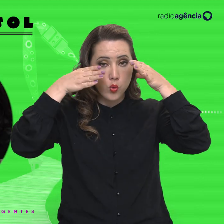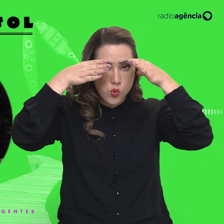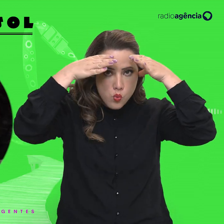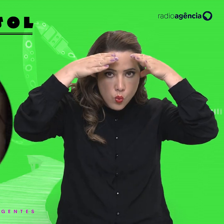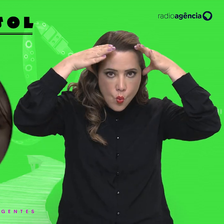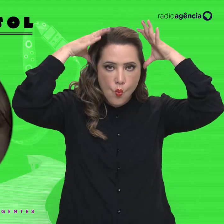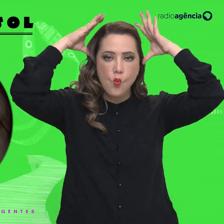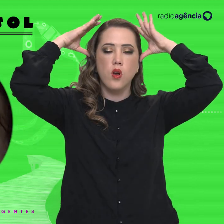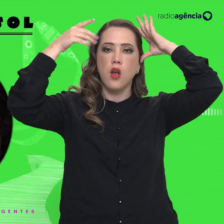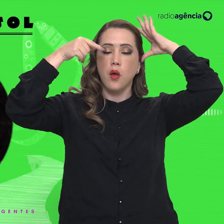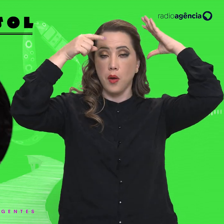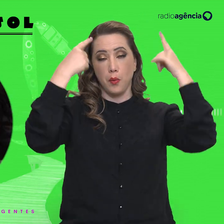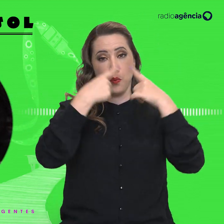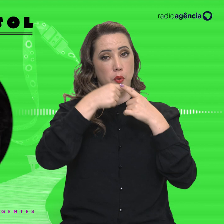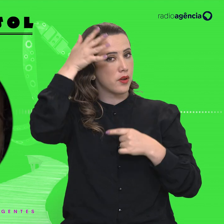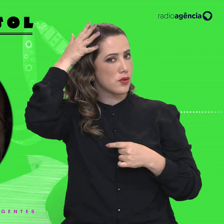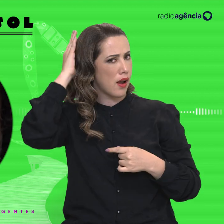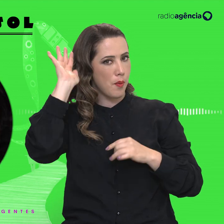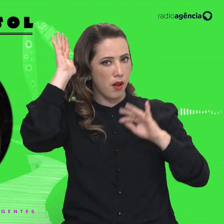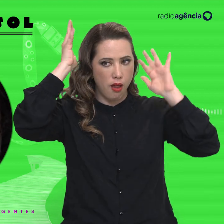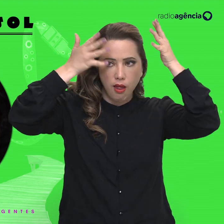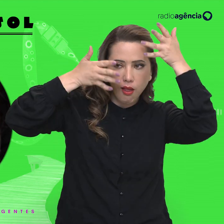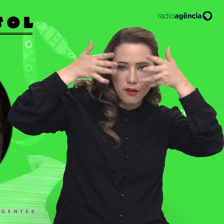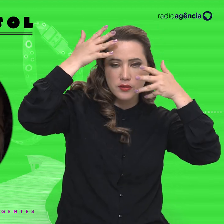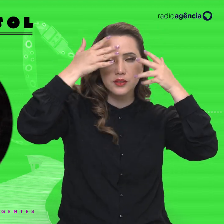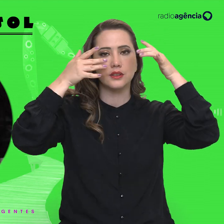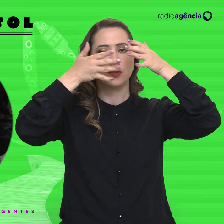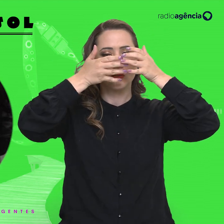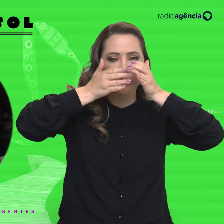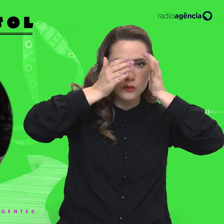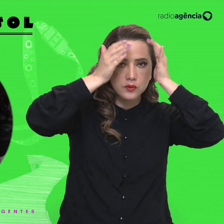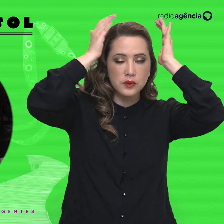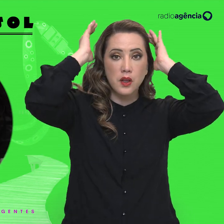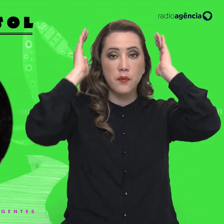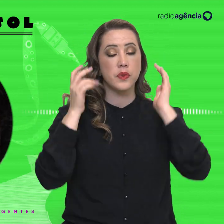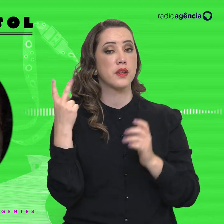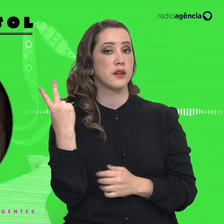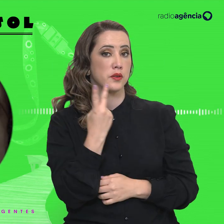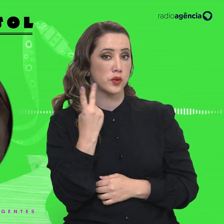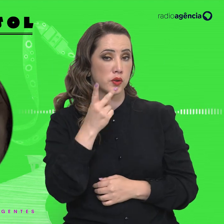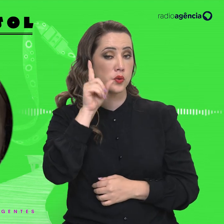que já estão meio crescidos, e a segunda utilidade é que ele me ajuda